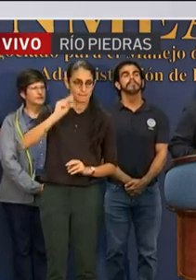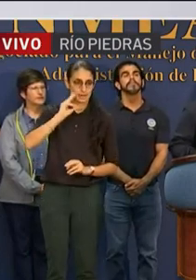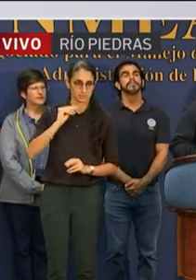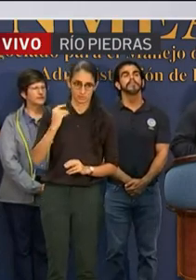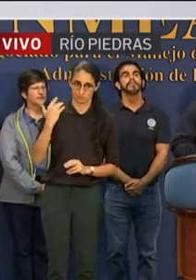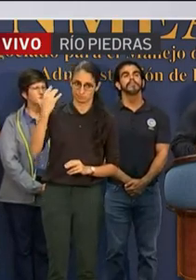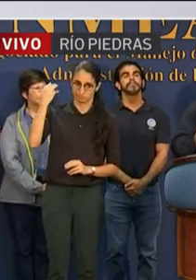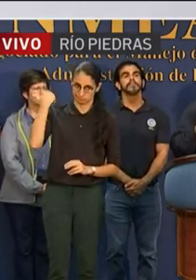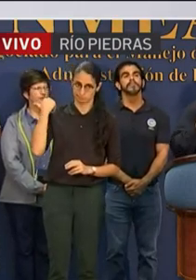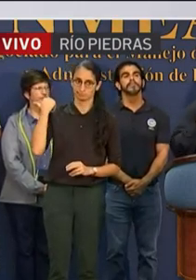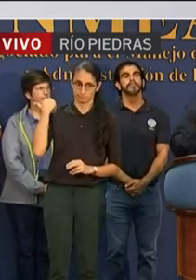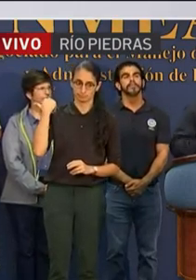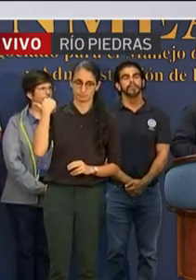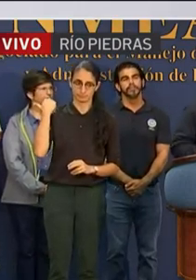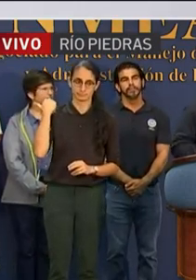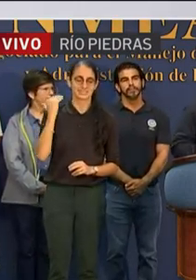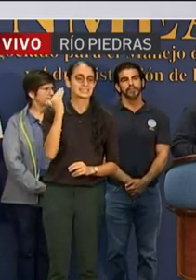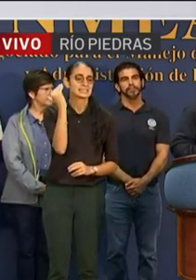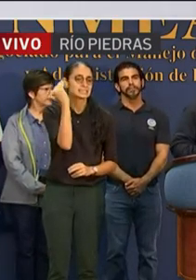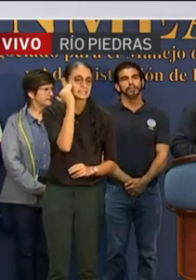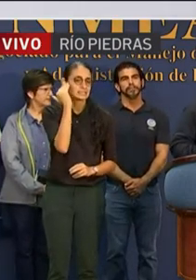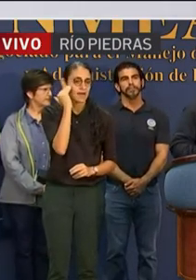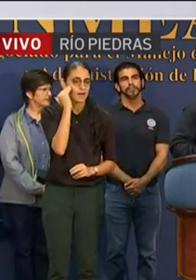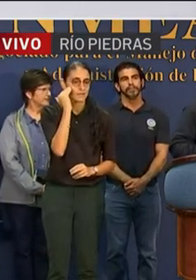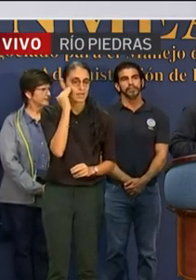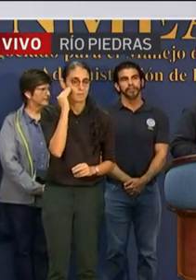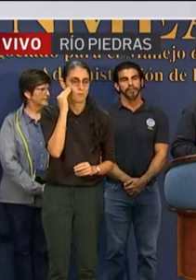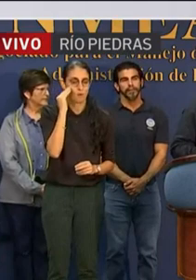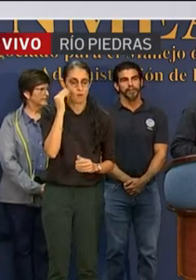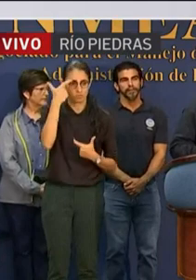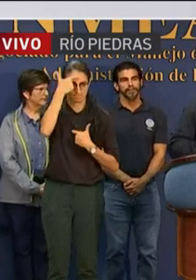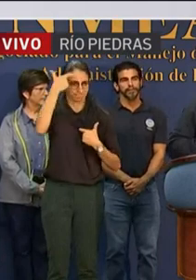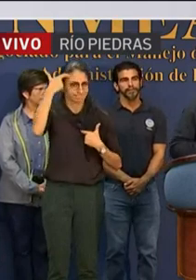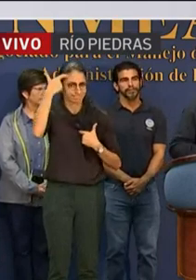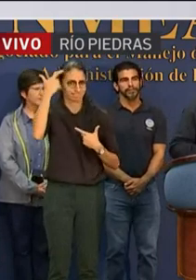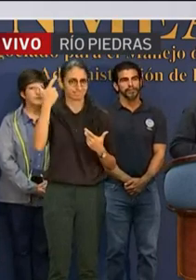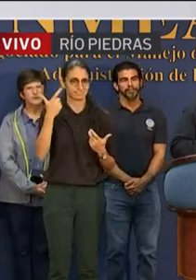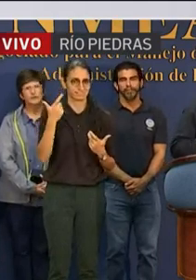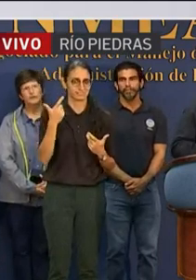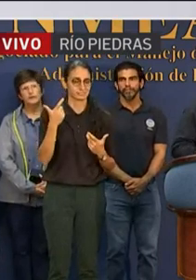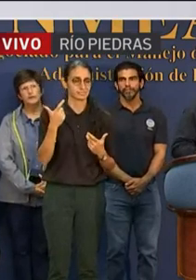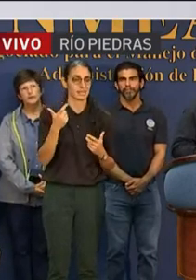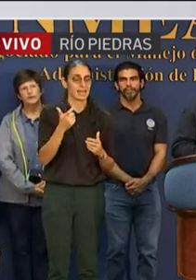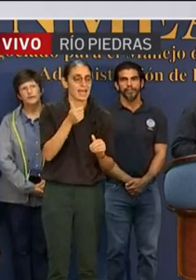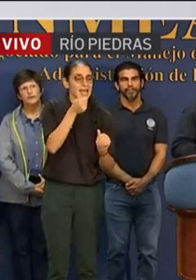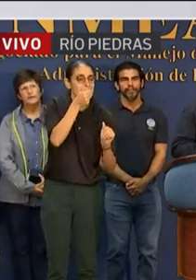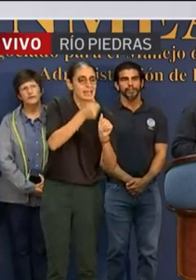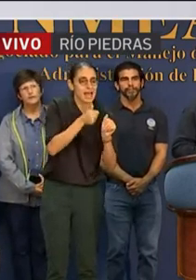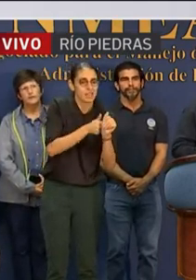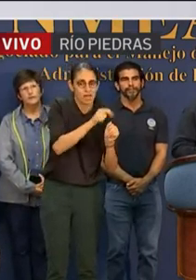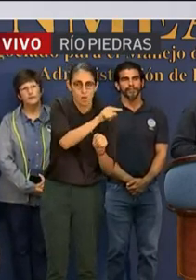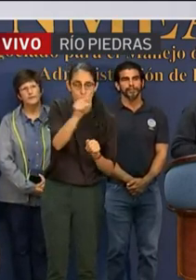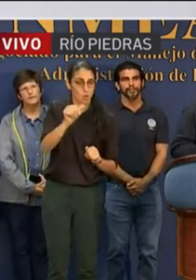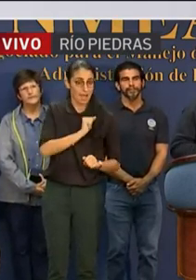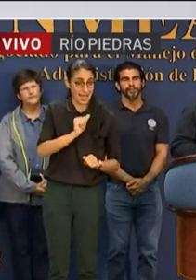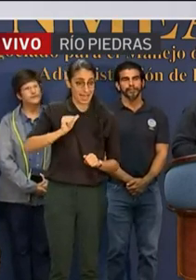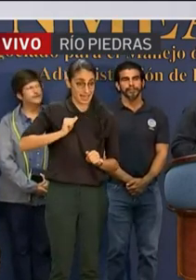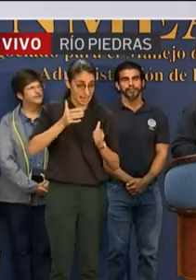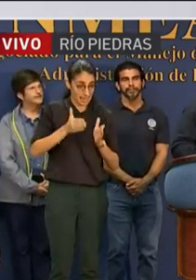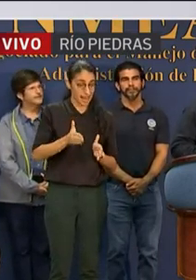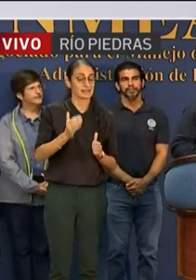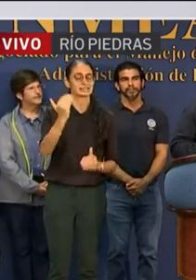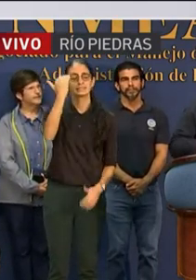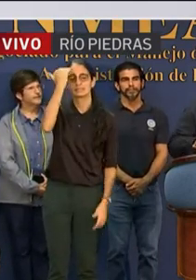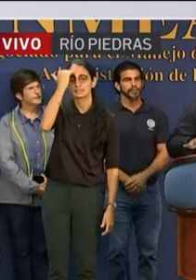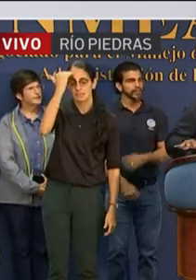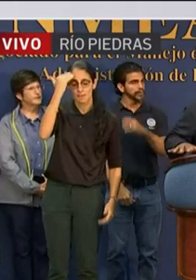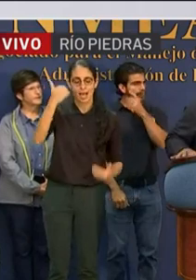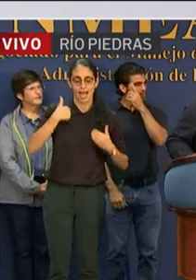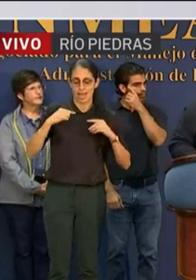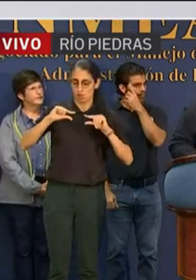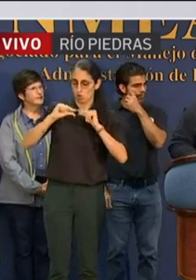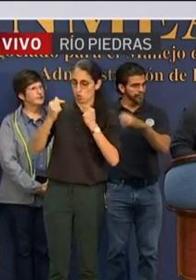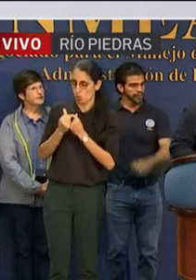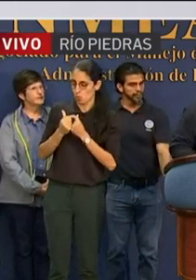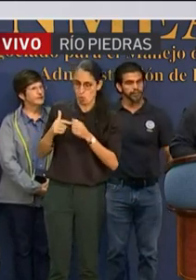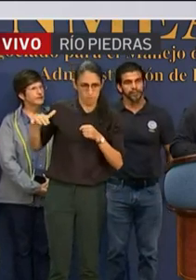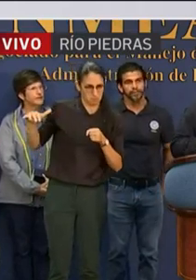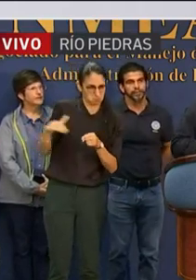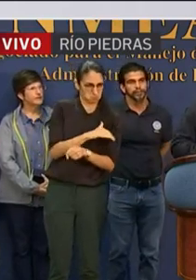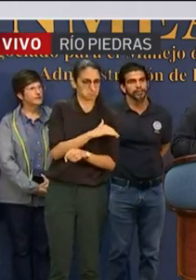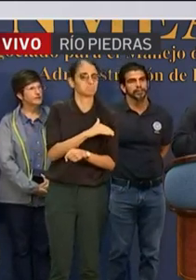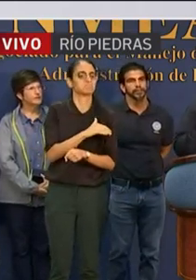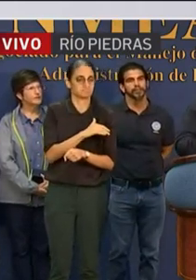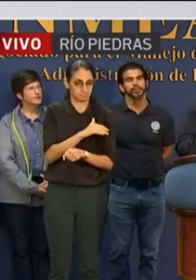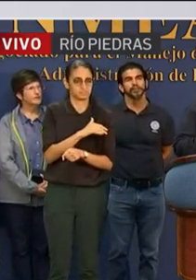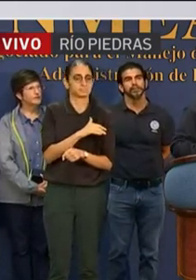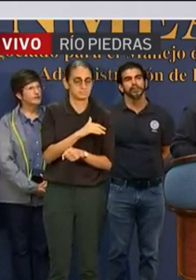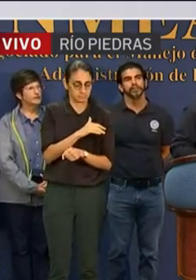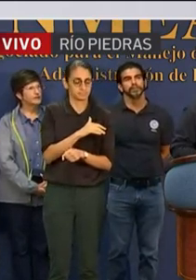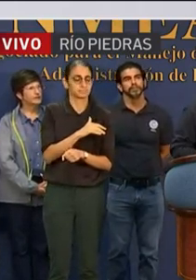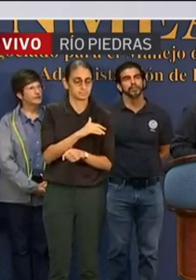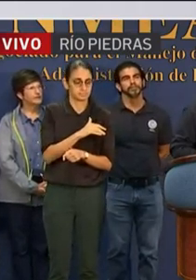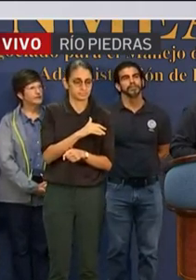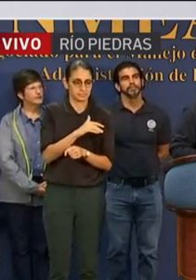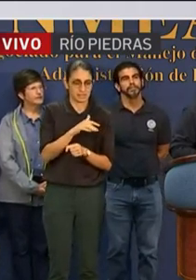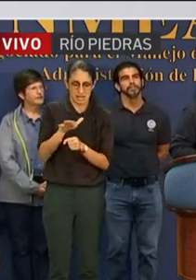EVENTO DE ESTOS, COMPARARLO CON